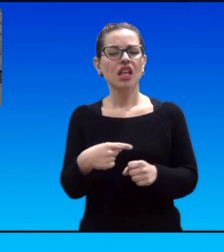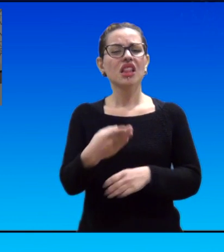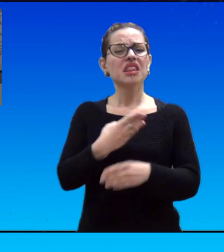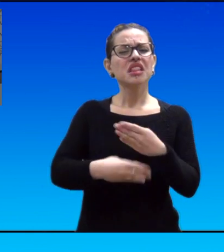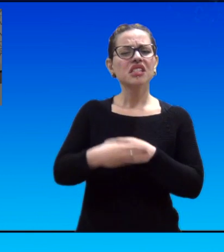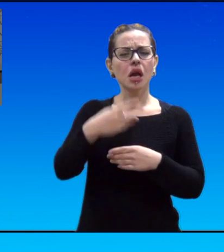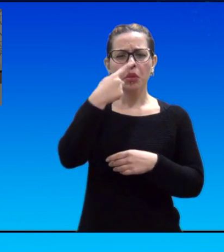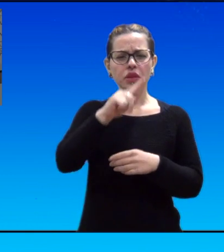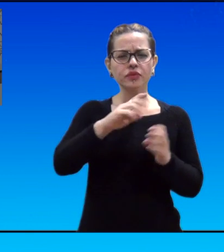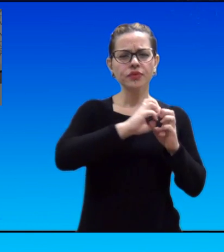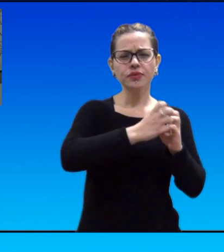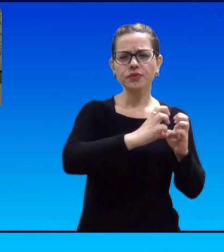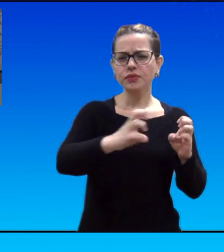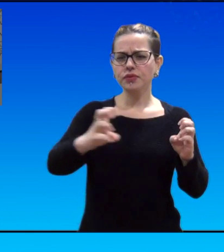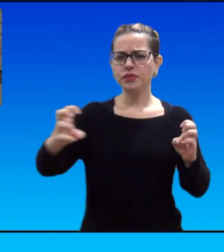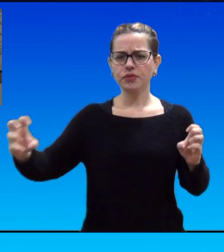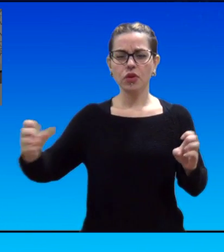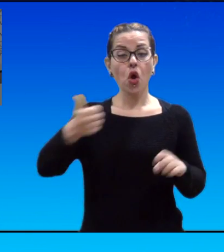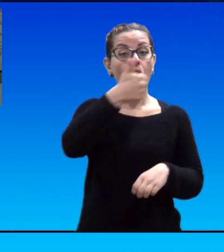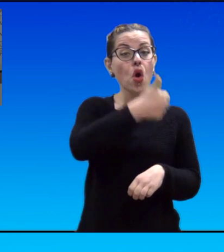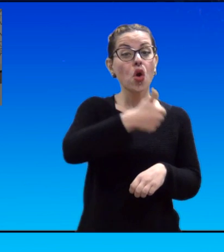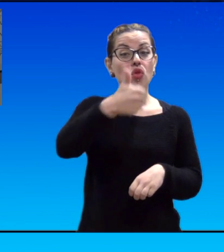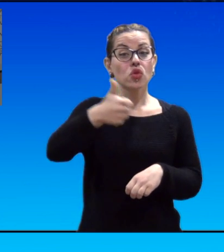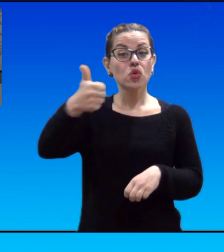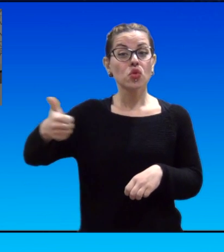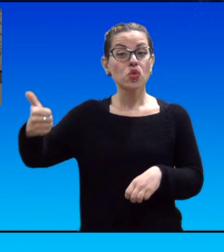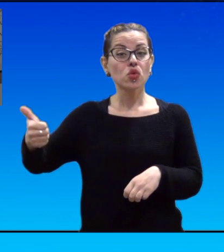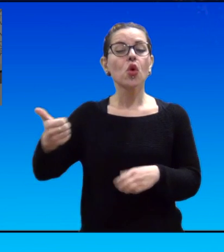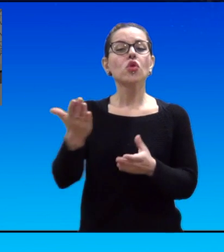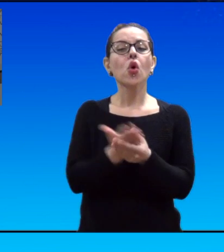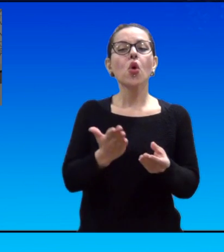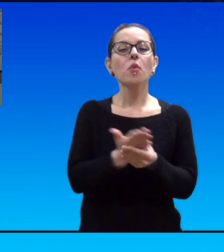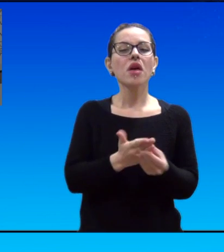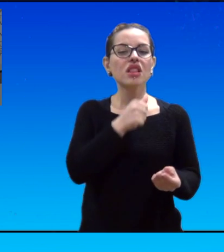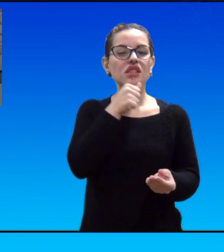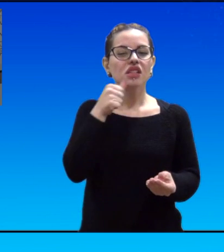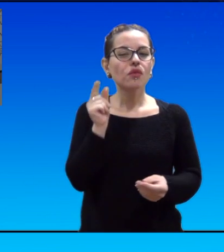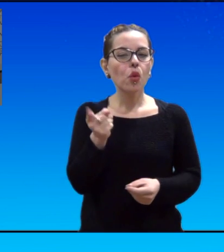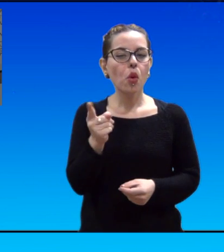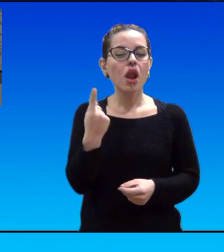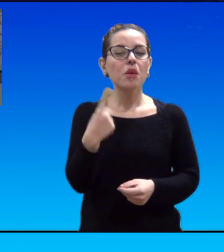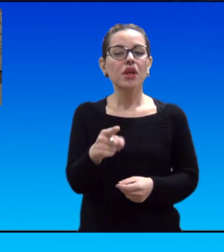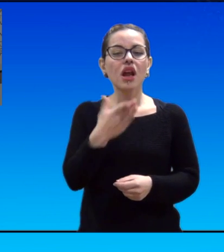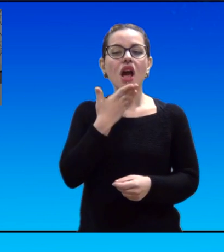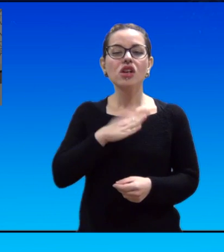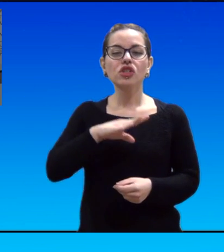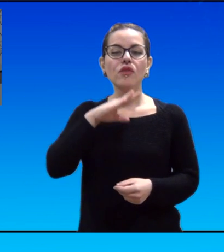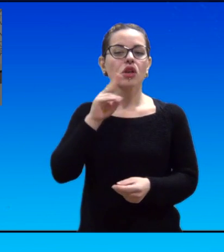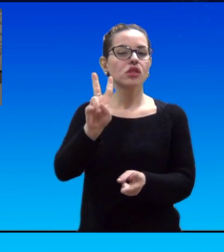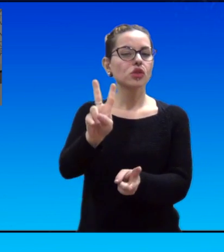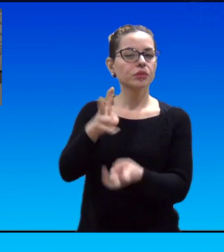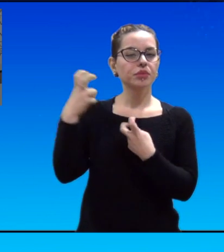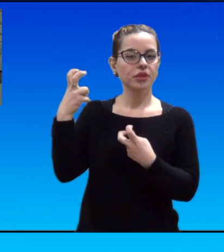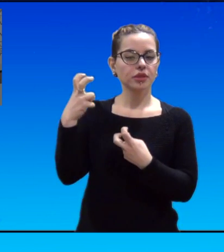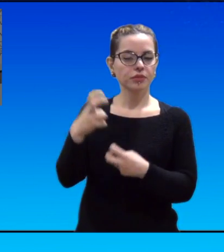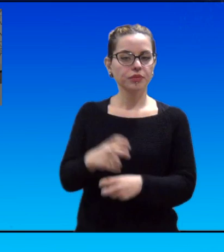elencate per tipo di disabilità ed indicando i documenti necessari per usufruire delle agevolazioni.